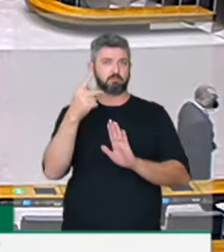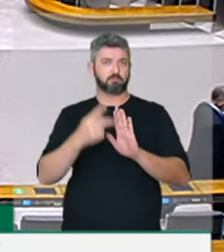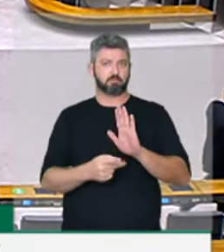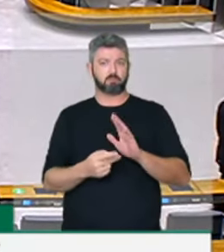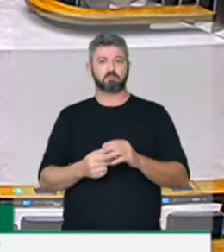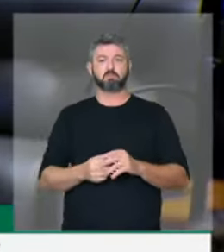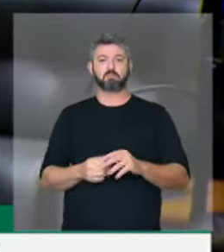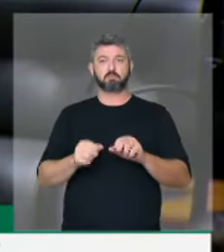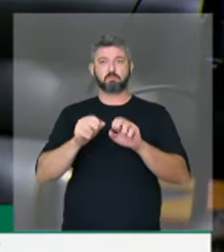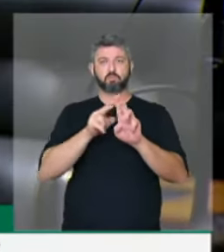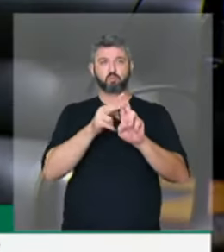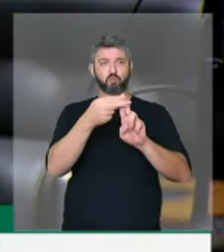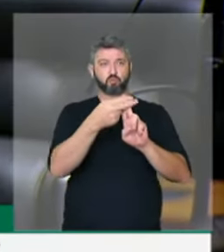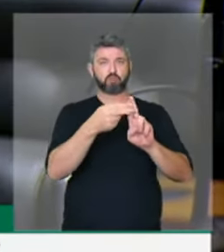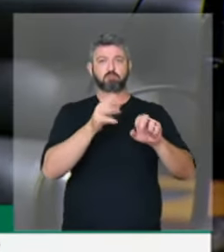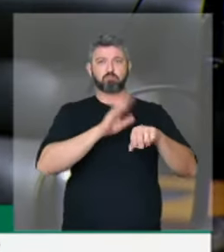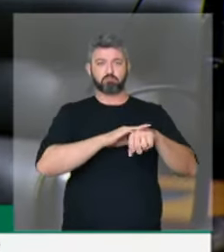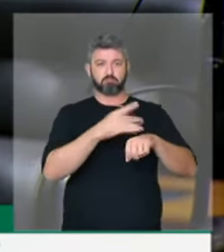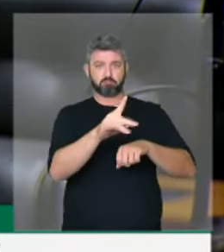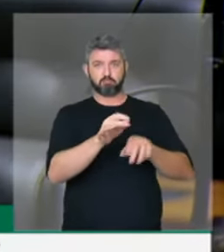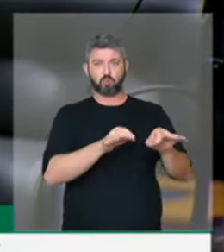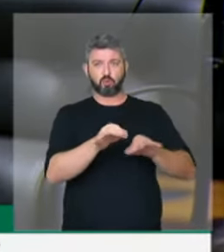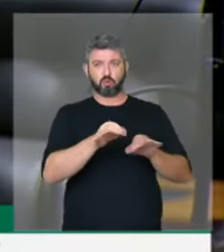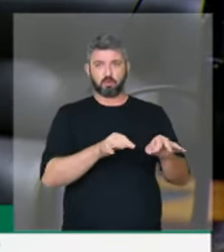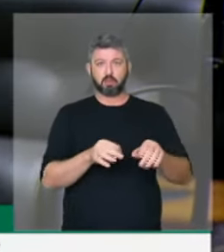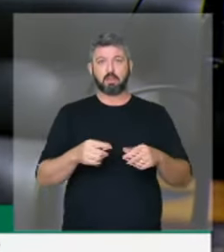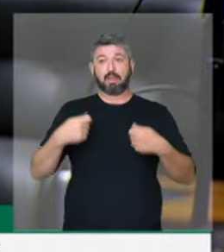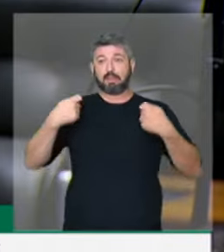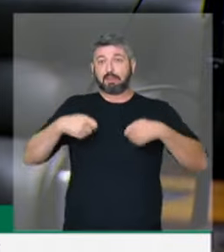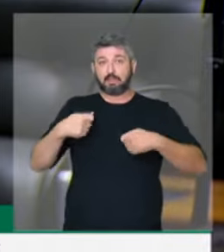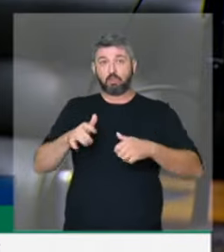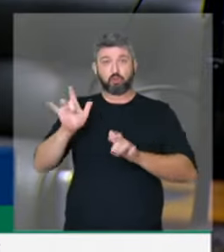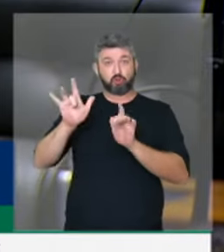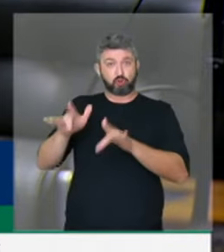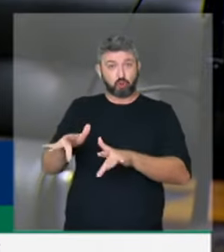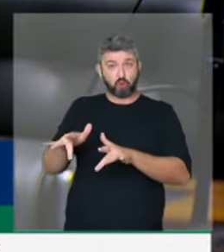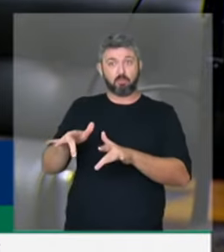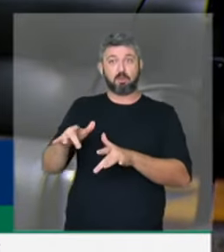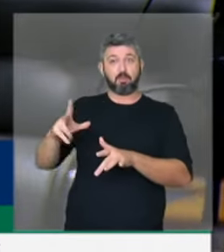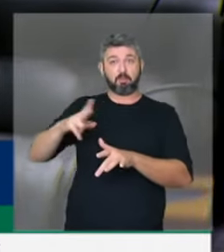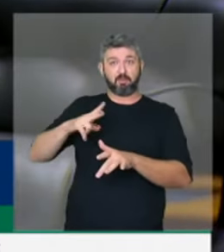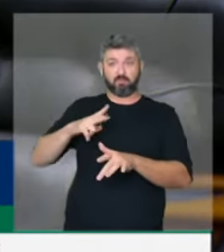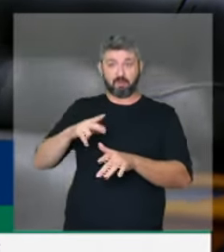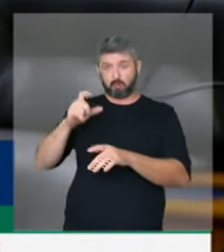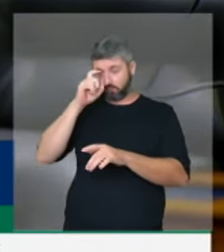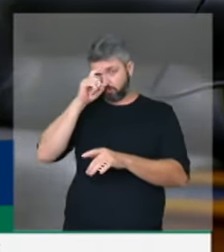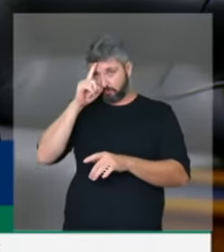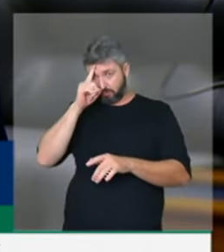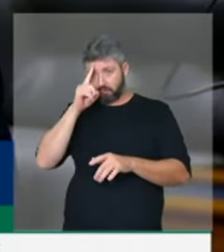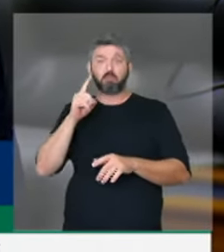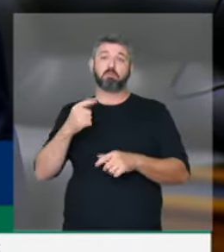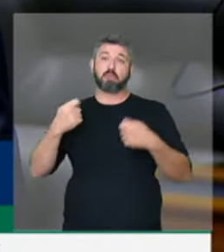HOUVER DEMANDA, ONDE HOUVER LEITOS SOBRANDO NA REDE PRIVADA A PRÓPRIA NECESSIDADE VAI FAZER COM QUE ISSO OCORRA É ... NATURAL QUE O MINISTÉRIO DA SAÚDE VAI...